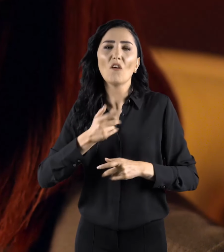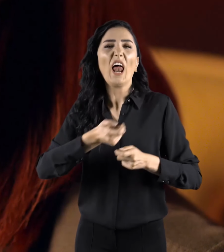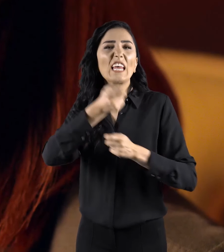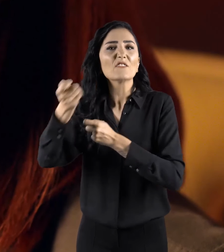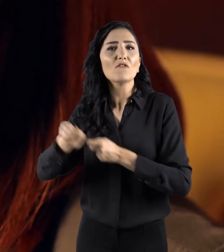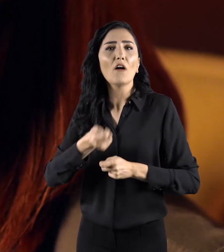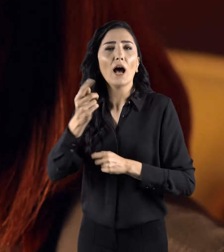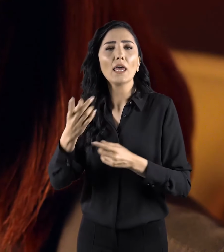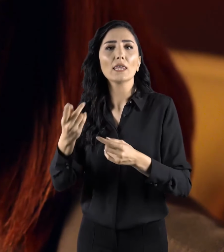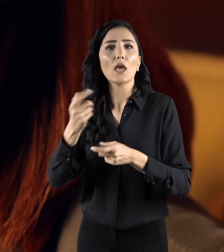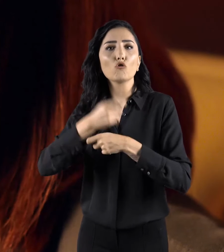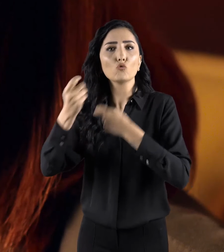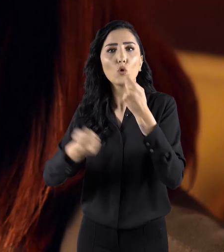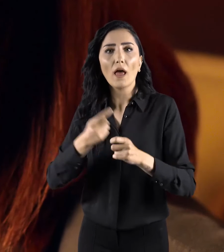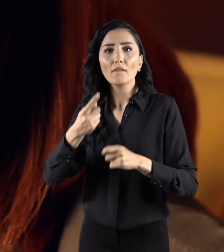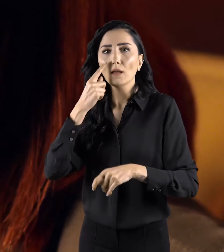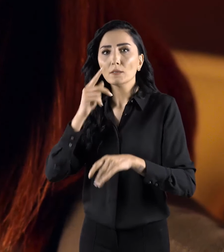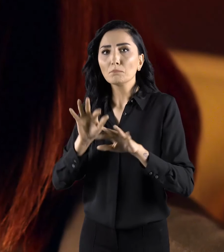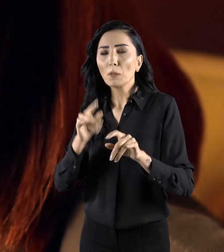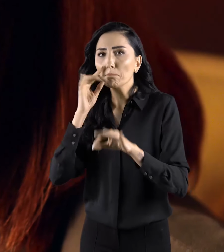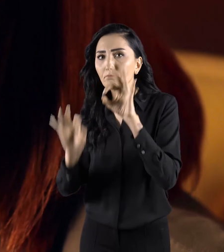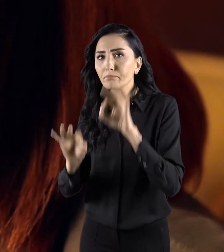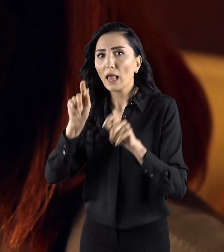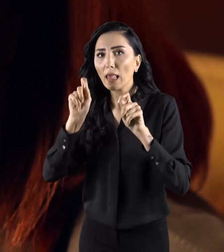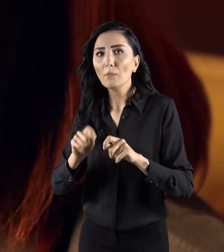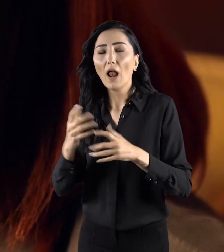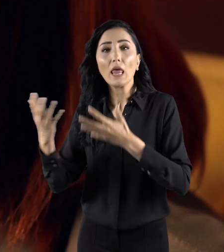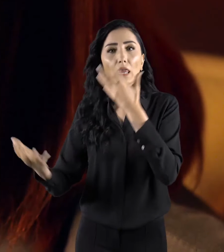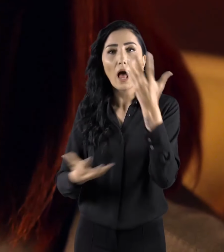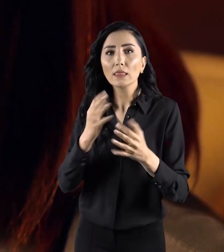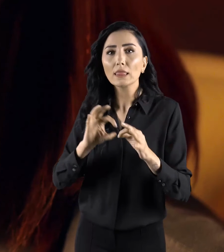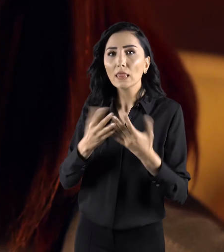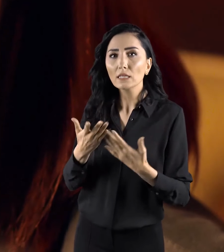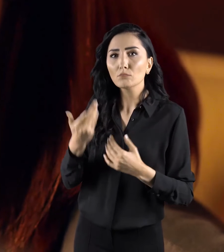bilgisayar ile yapılan modellemelere bakarak yangının nasıl ilerlediğini izleyebilir.